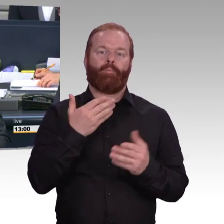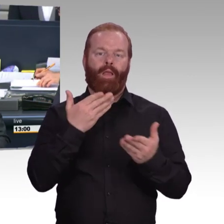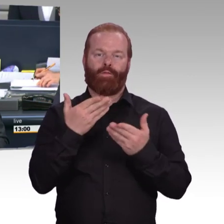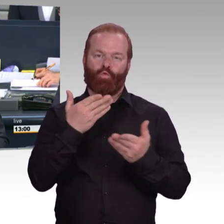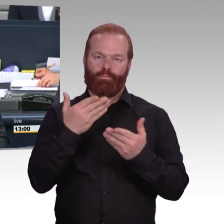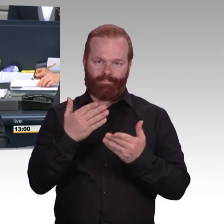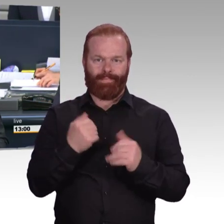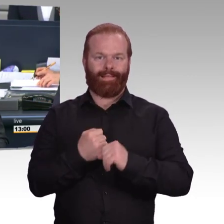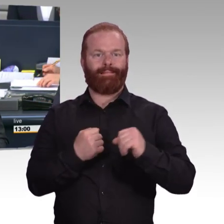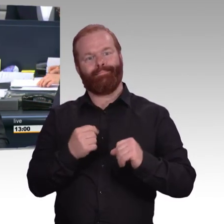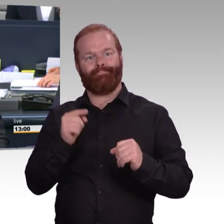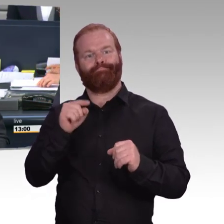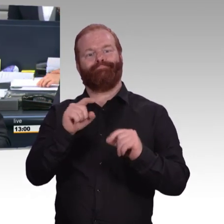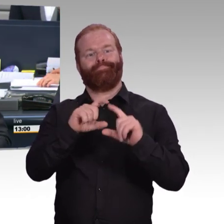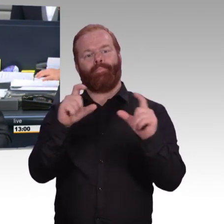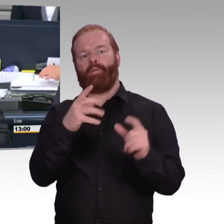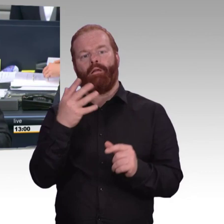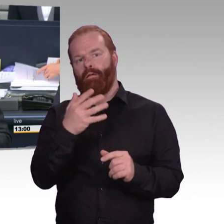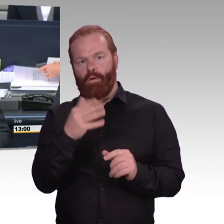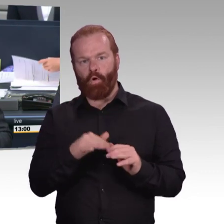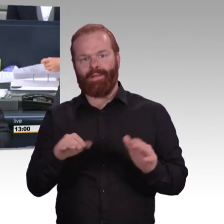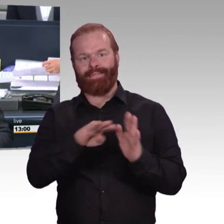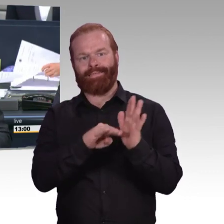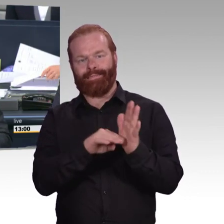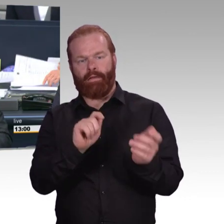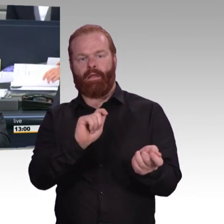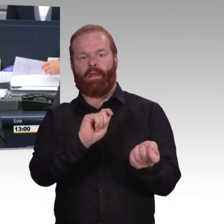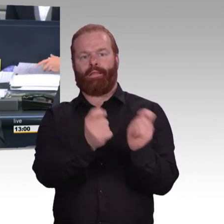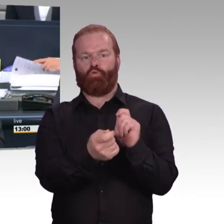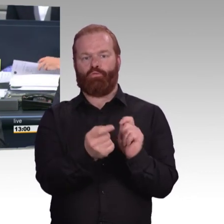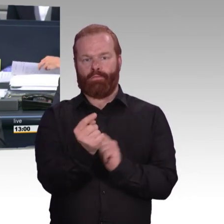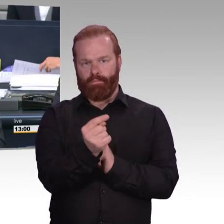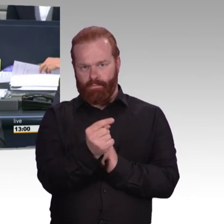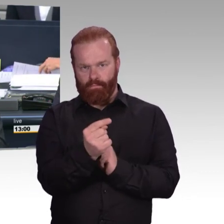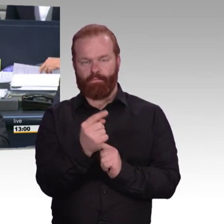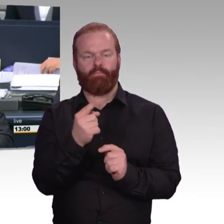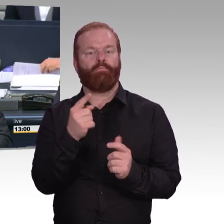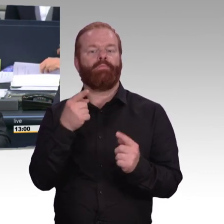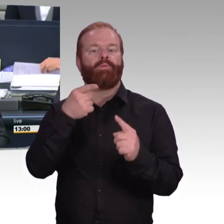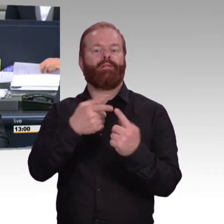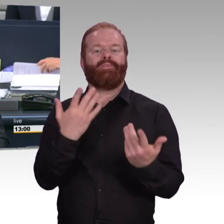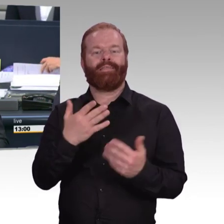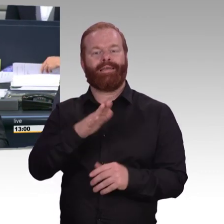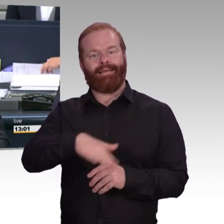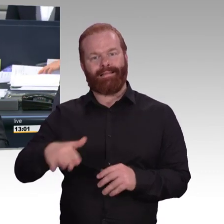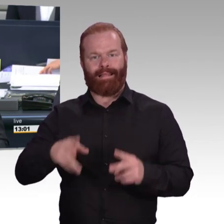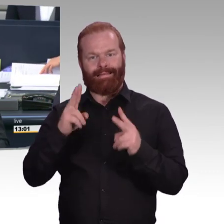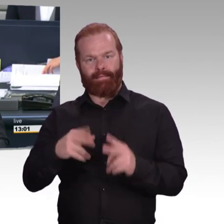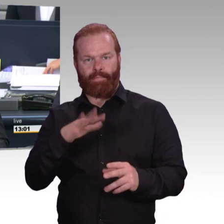sind für die Aussprache 60 Minuten vorgesehen. Kein Widerspruch dazu, deshalb so beschlossen. Ich eröffne die Aussprache.